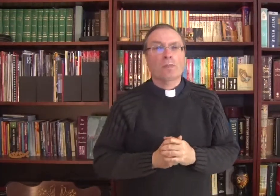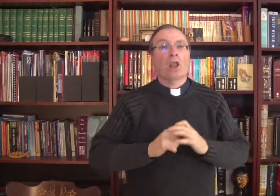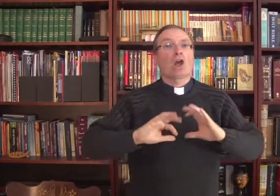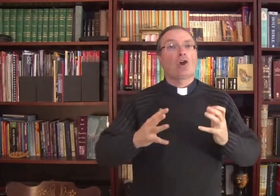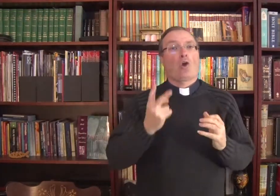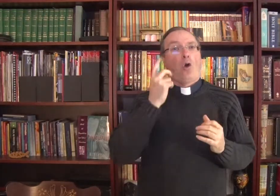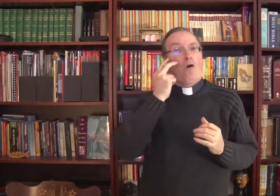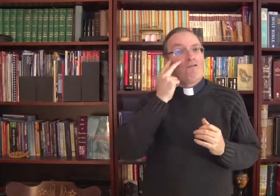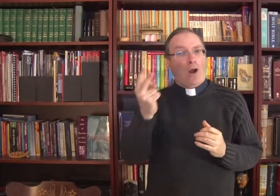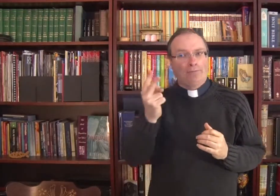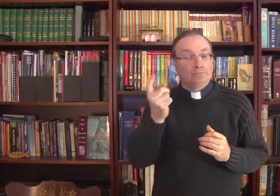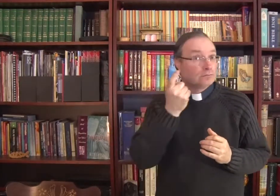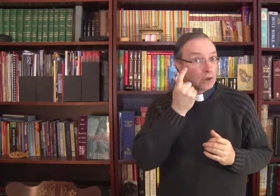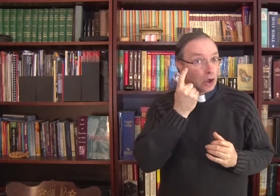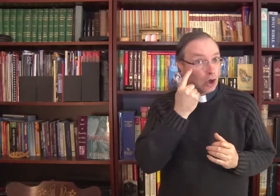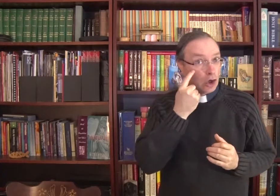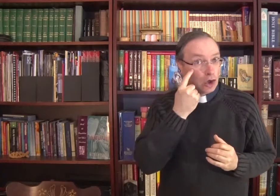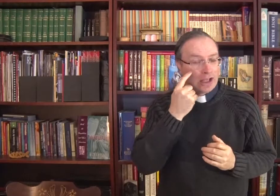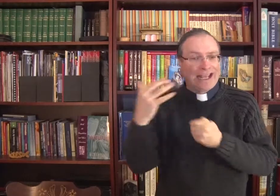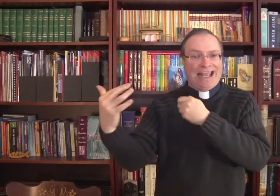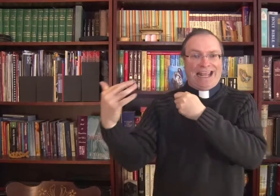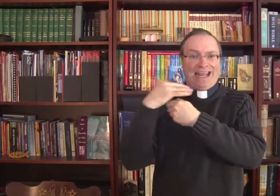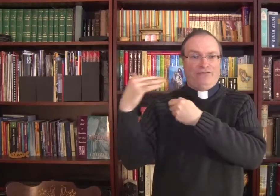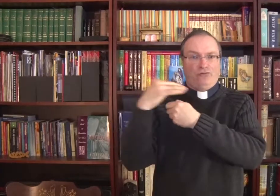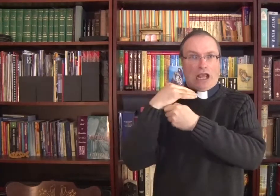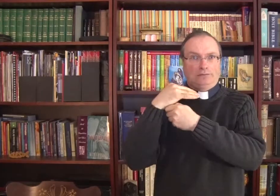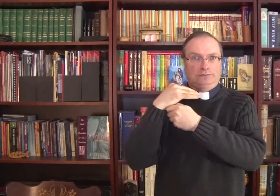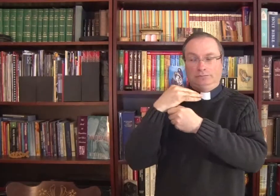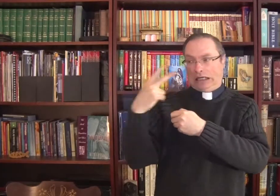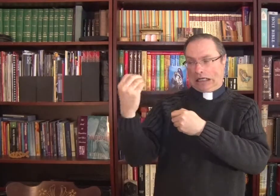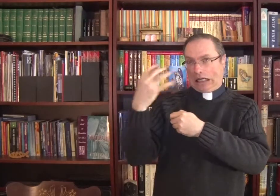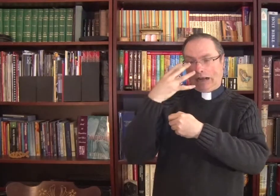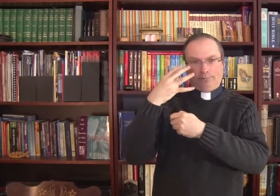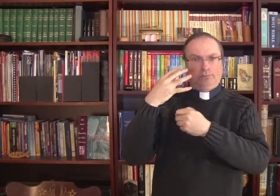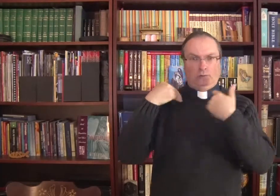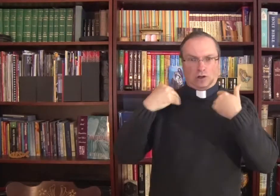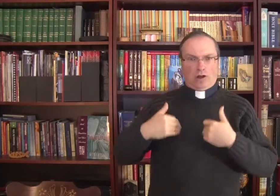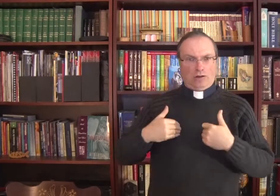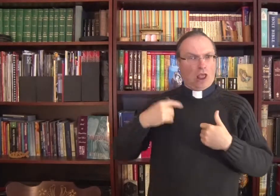Ce qu’on voit (œil) influence (lampe du corps)